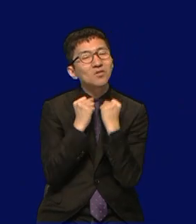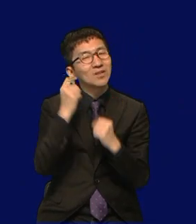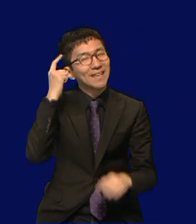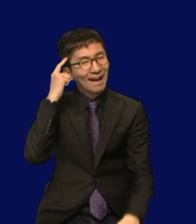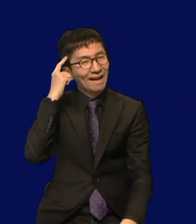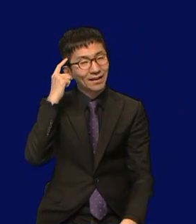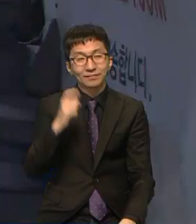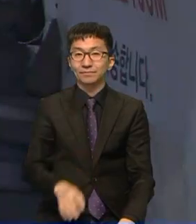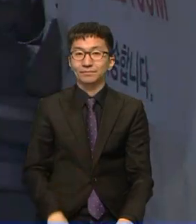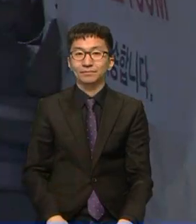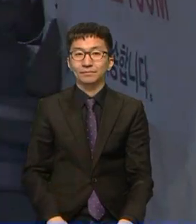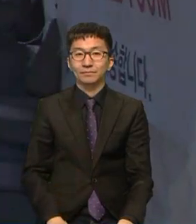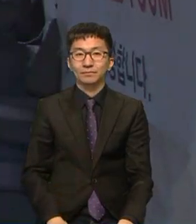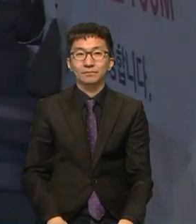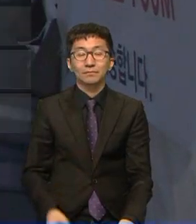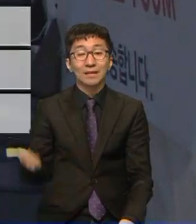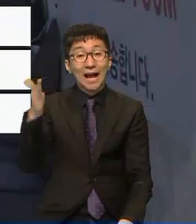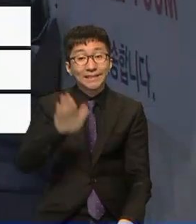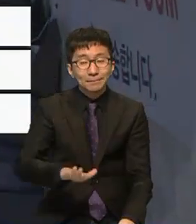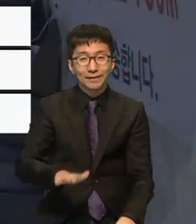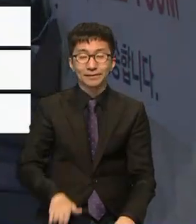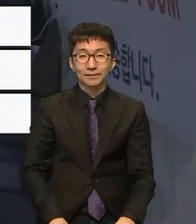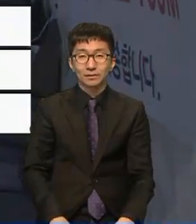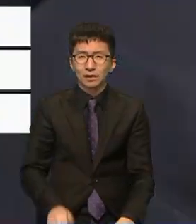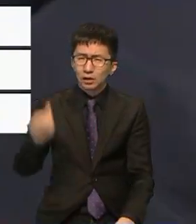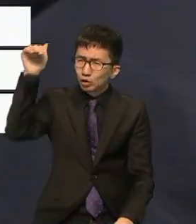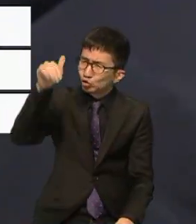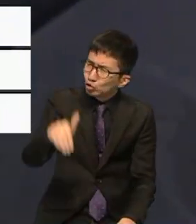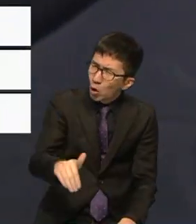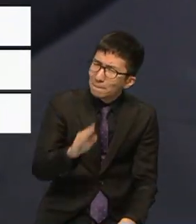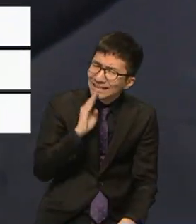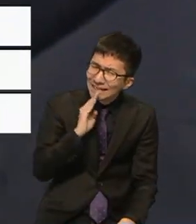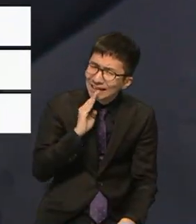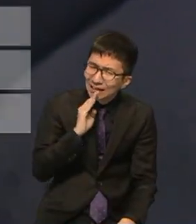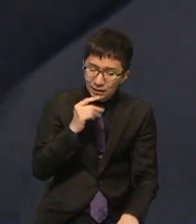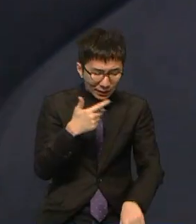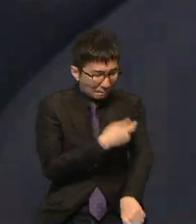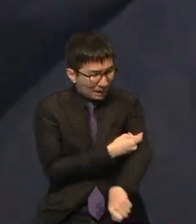확인됐습니다. 다만 유행이 감소 추세인지 확인하고 백신